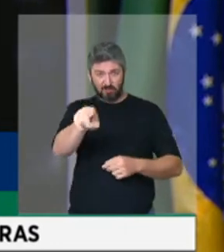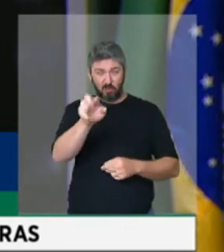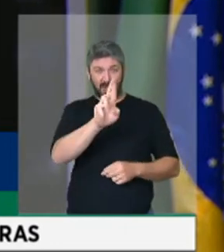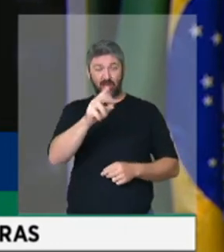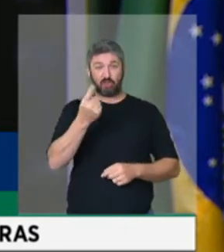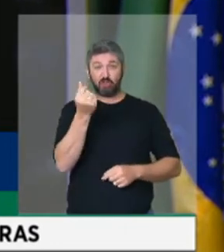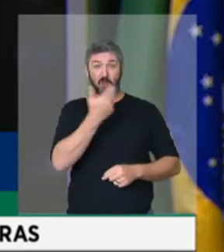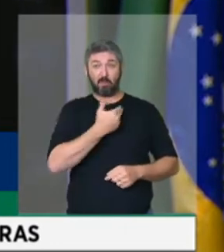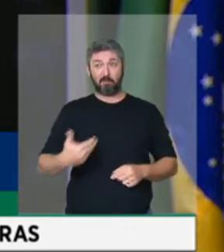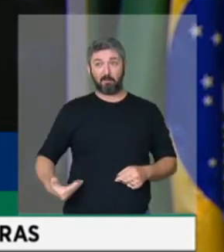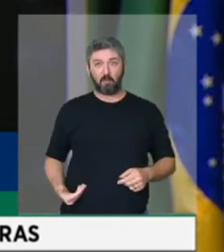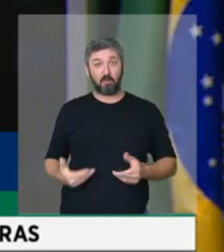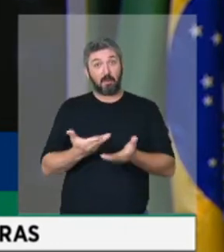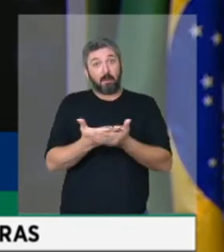VOSSA EXCELÊNCIA ACUSA O NOVO SEM LER O PROJETO, SEM